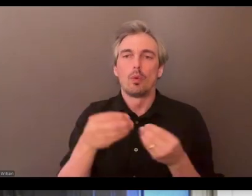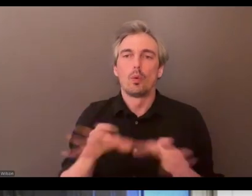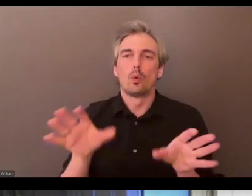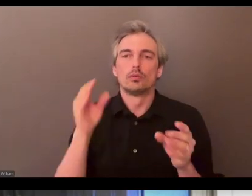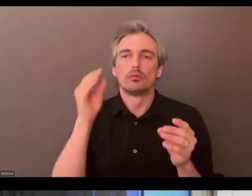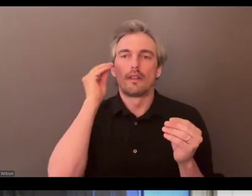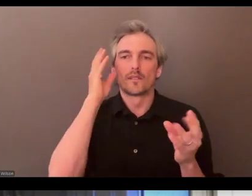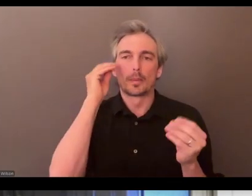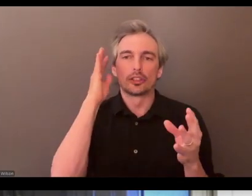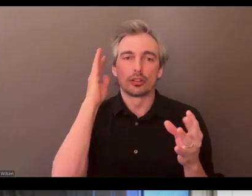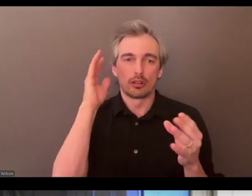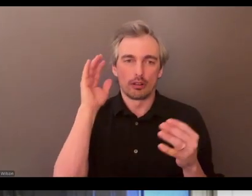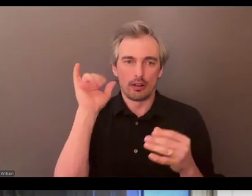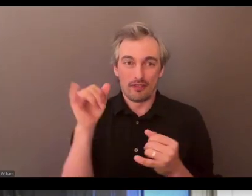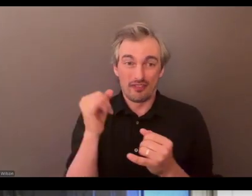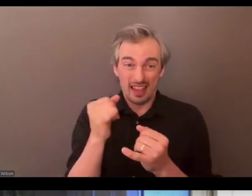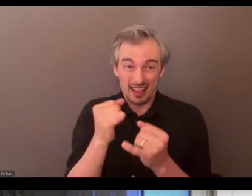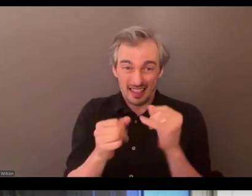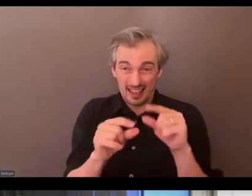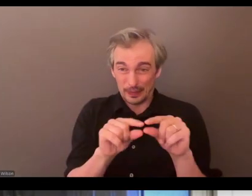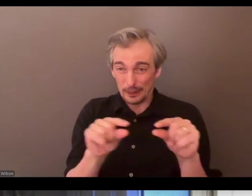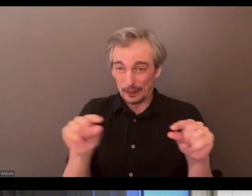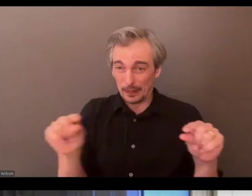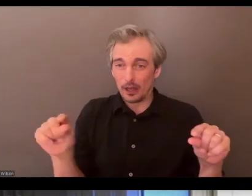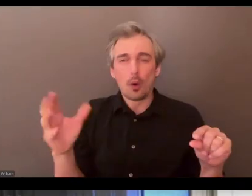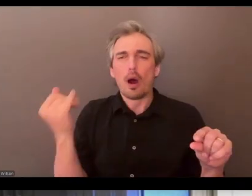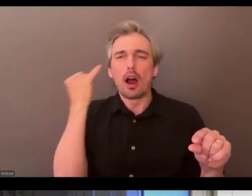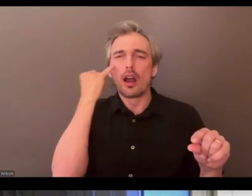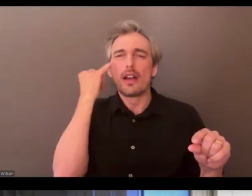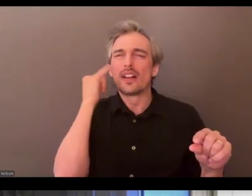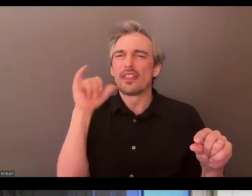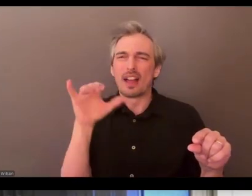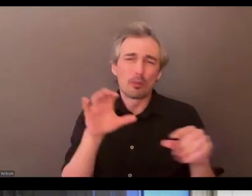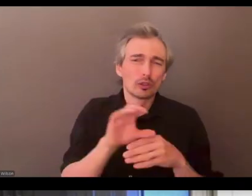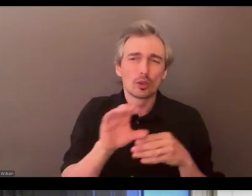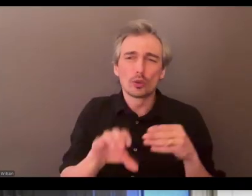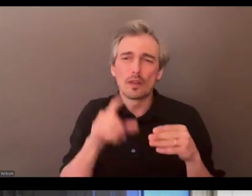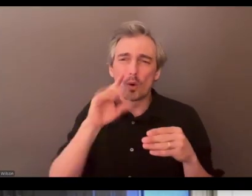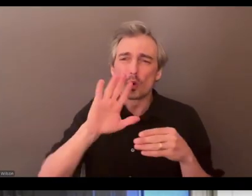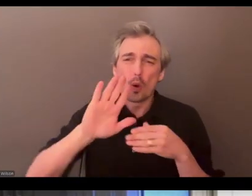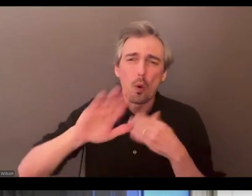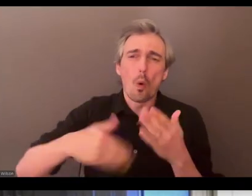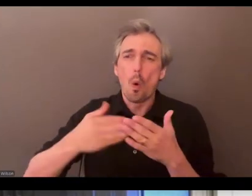そして、それが誰も読めない一つの箇条書きだ ったらどうでしょうか？それがポイントでした。